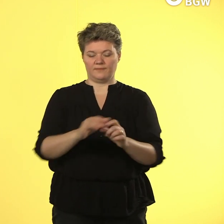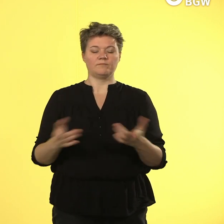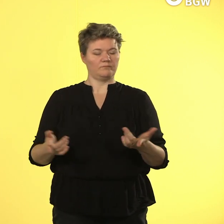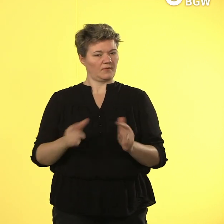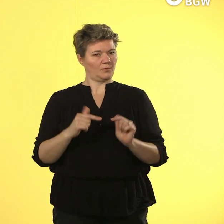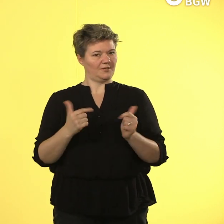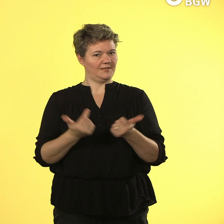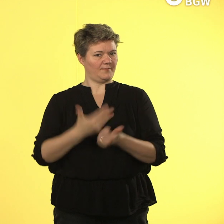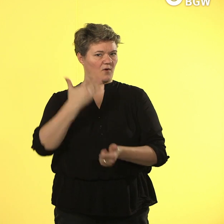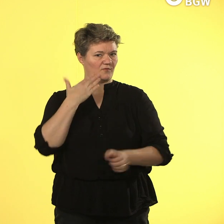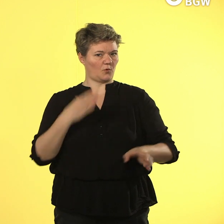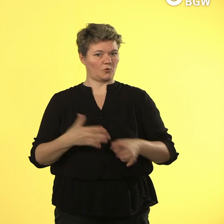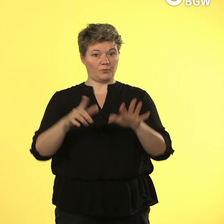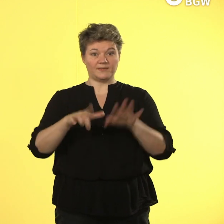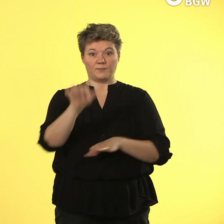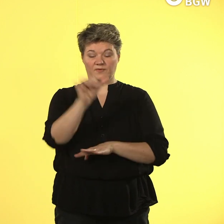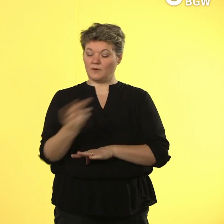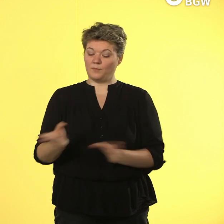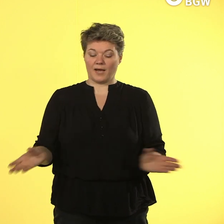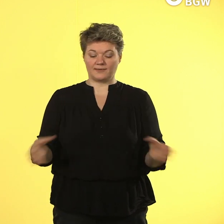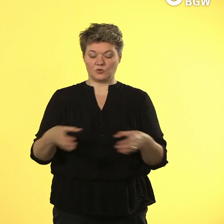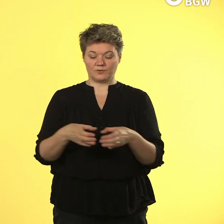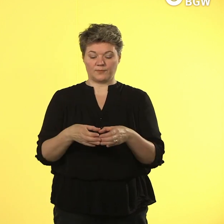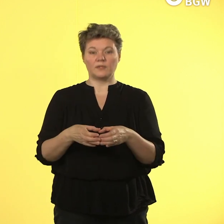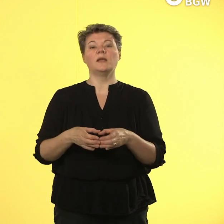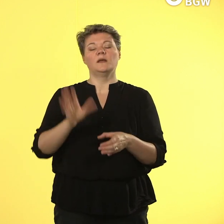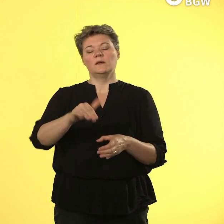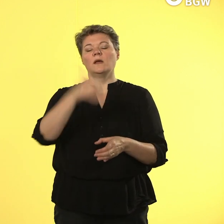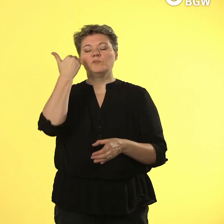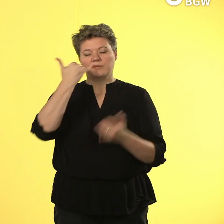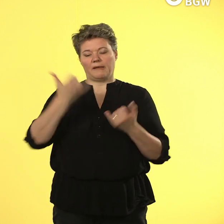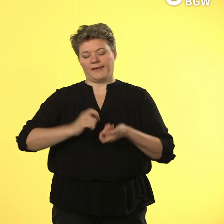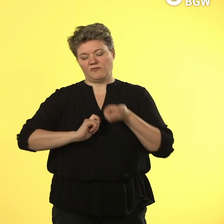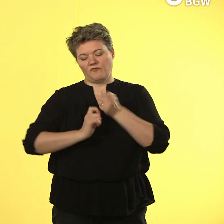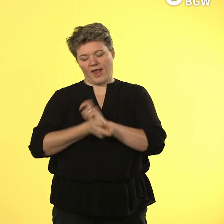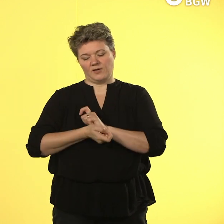einen Veränderungsprozess initiieren und soll sich auch noch als Assistent, Assistentin begreifen